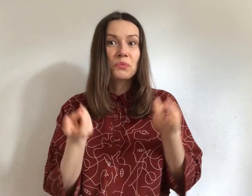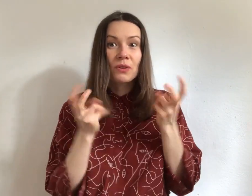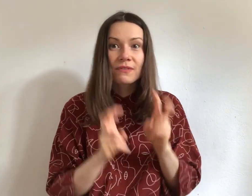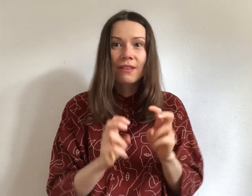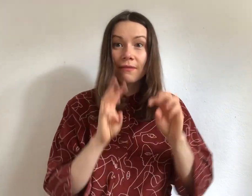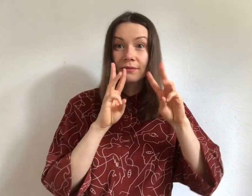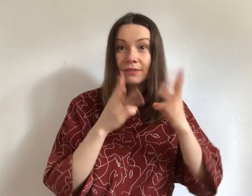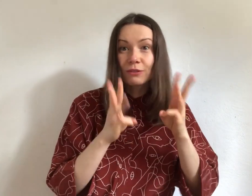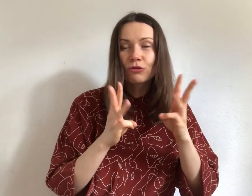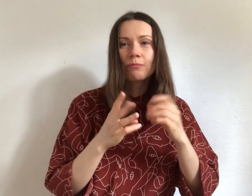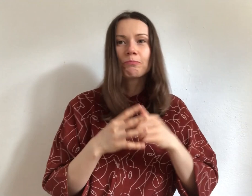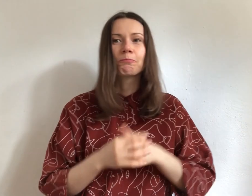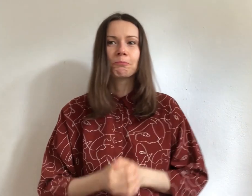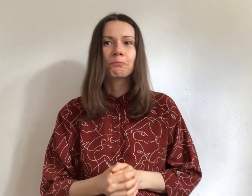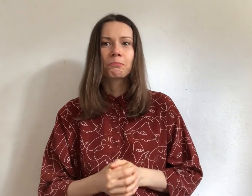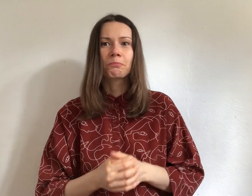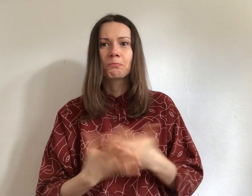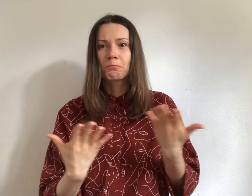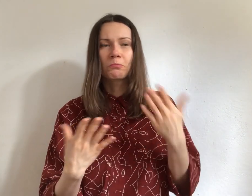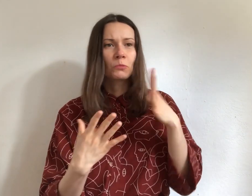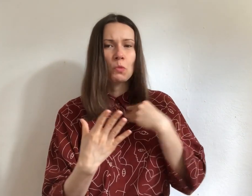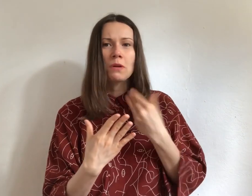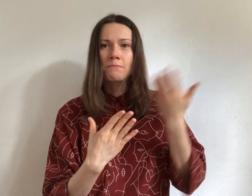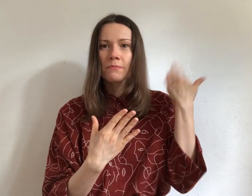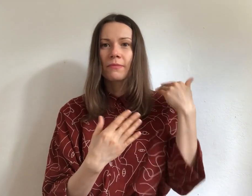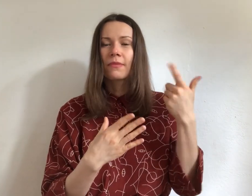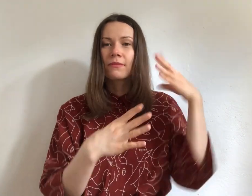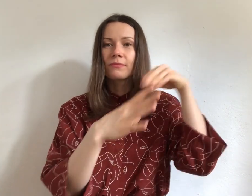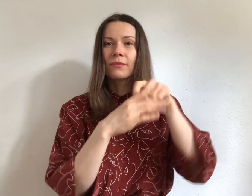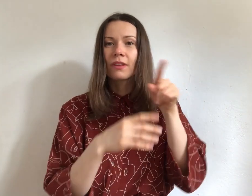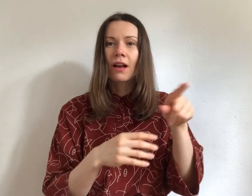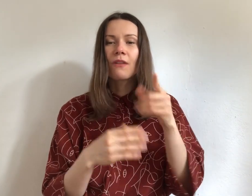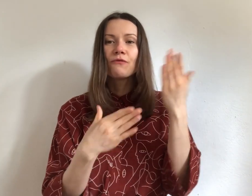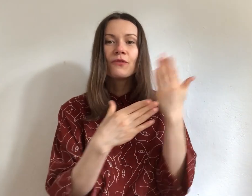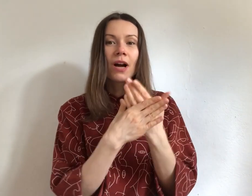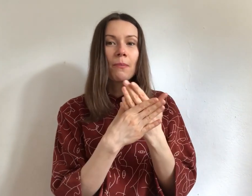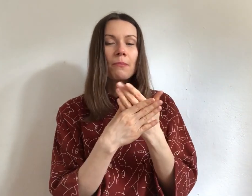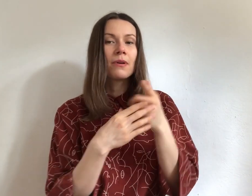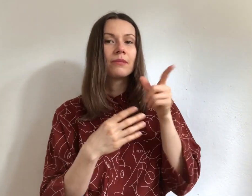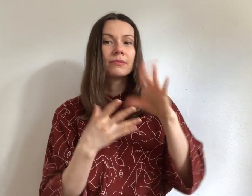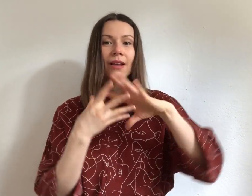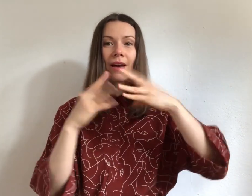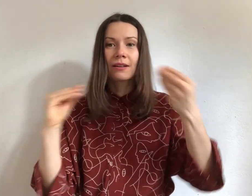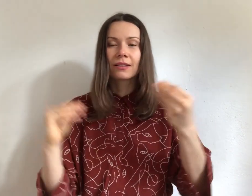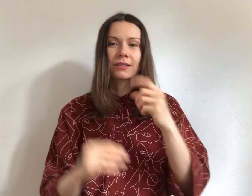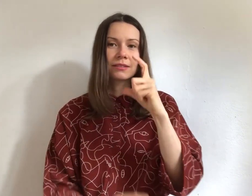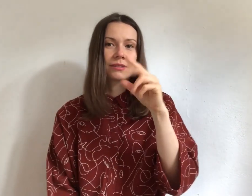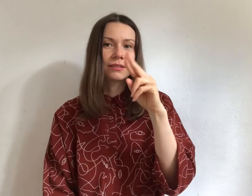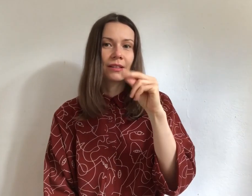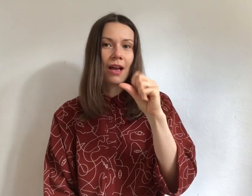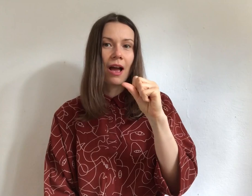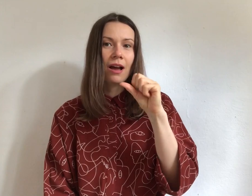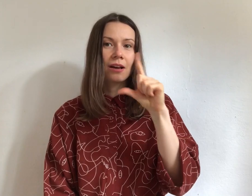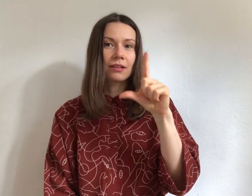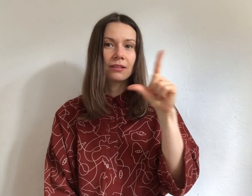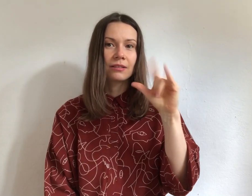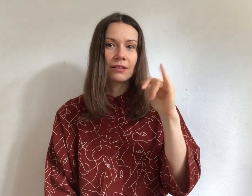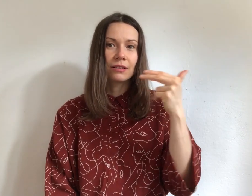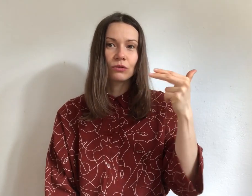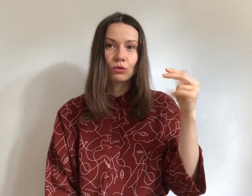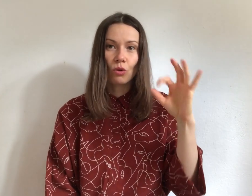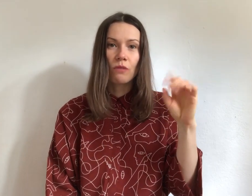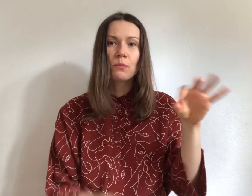Pojawiły się warsztaty między innymi w firmie Creallinno,